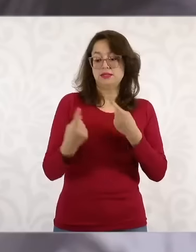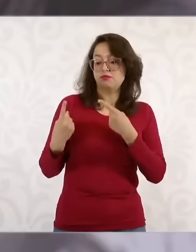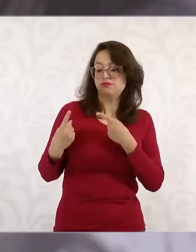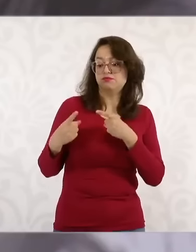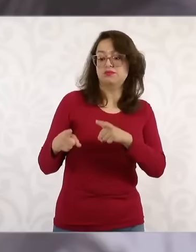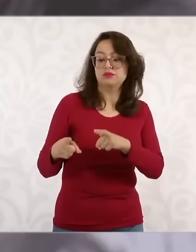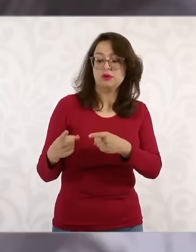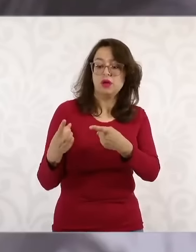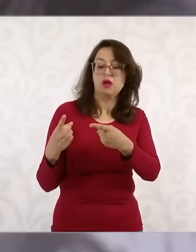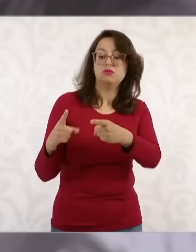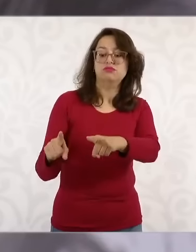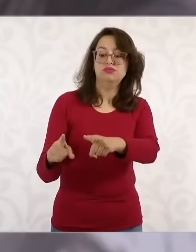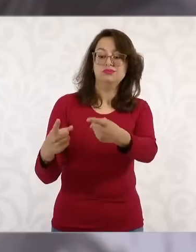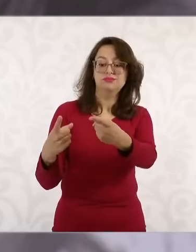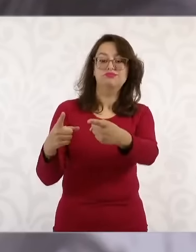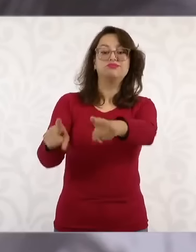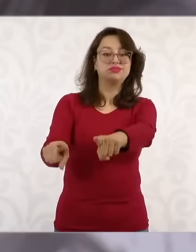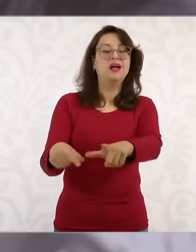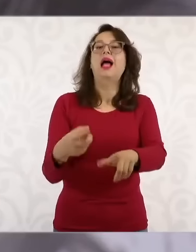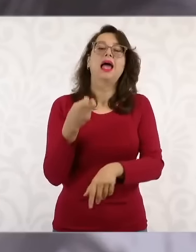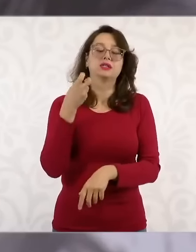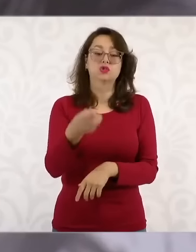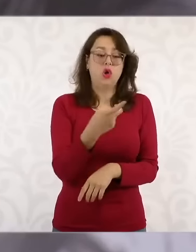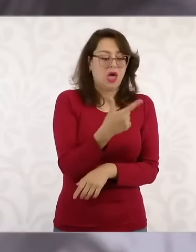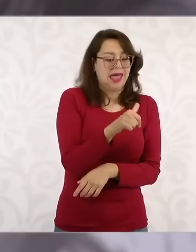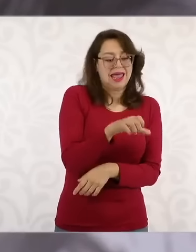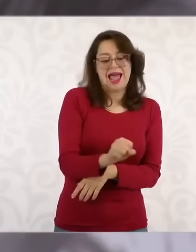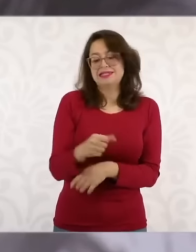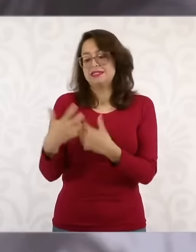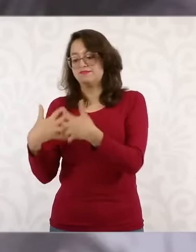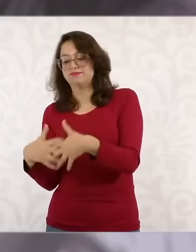y está la construcción del gasoducto. Ahí hemos tenido muchísima coordinación con el gobernador